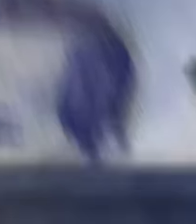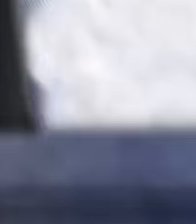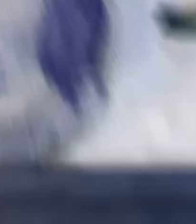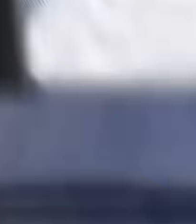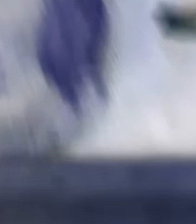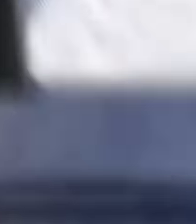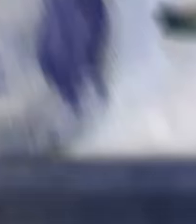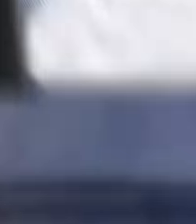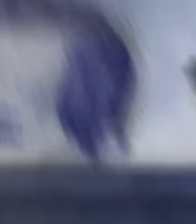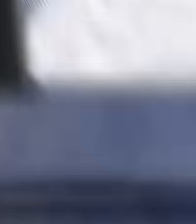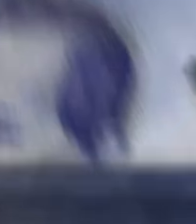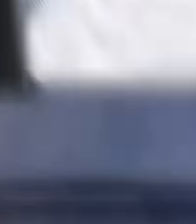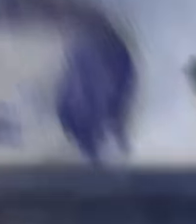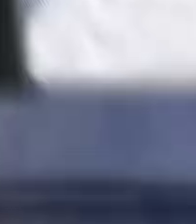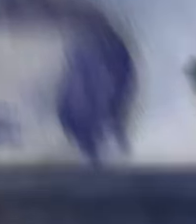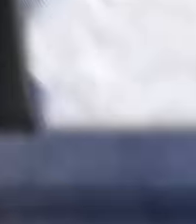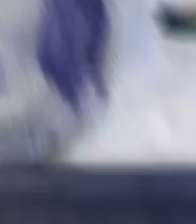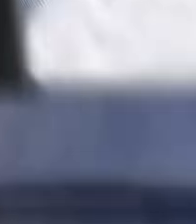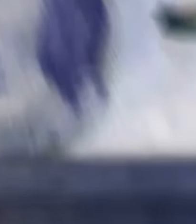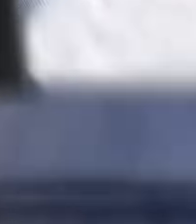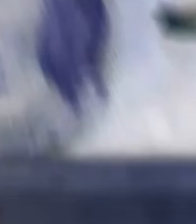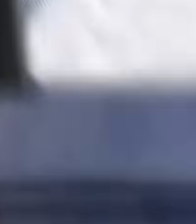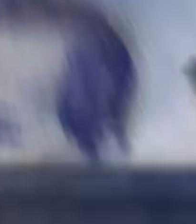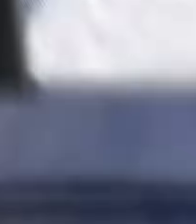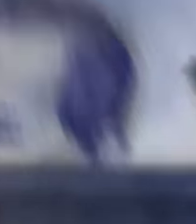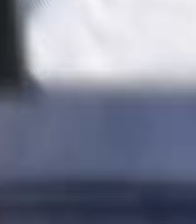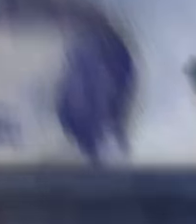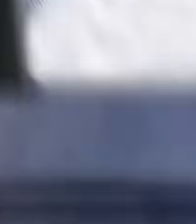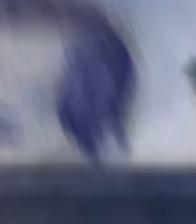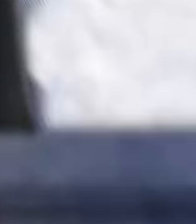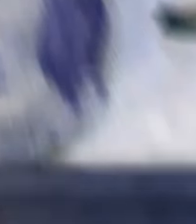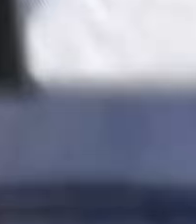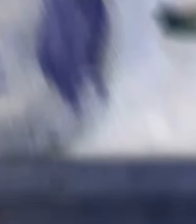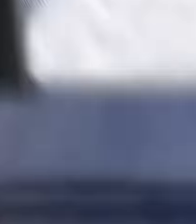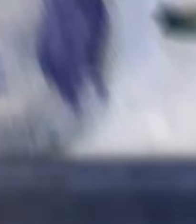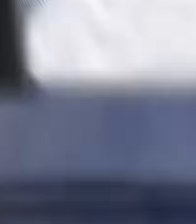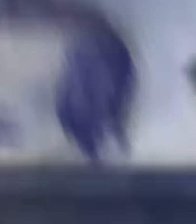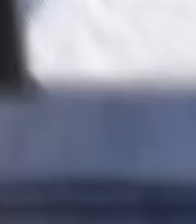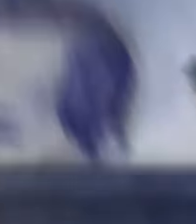que desviaban millones de pesos, el gobierno está cerrando las [música] llaves del dinero ilícito.